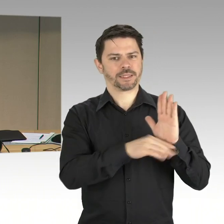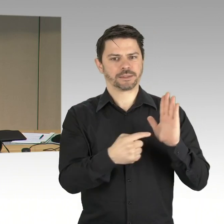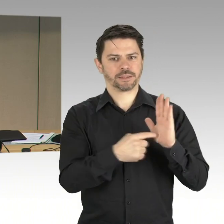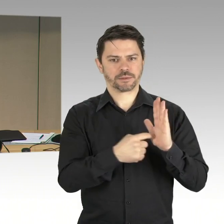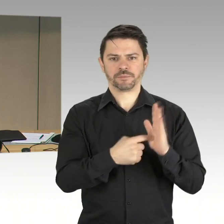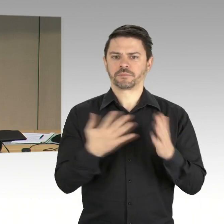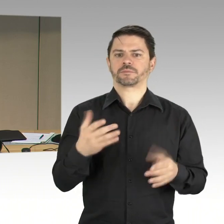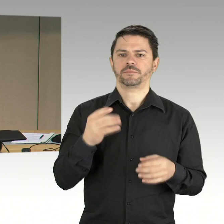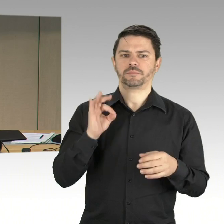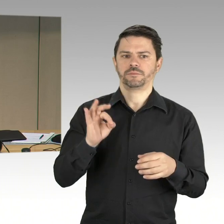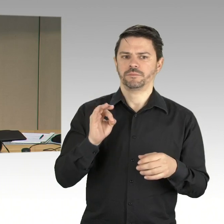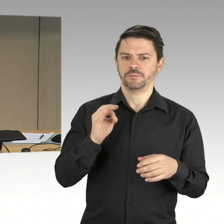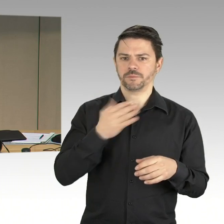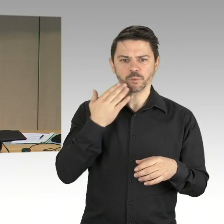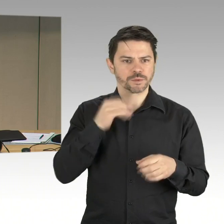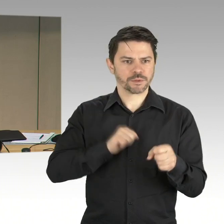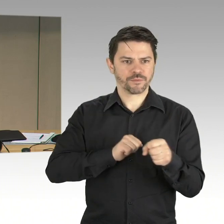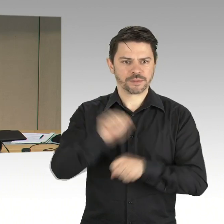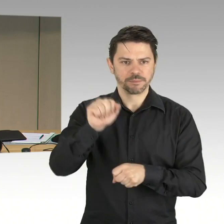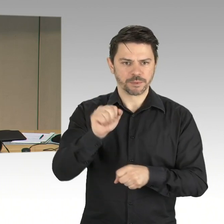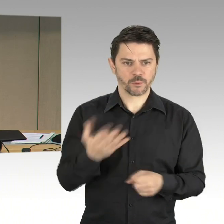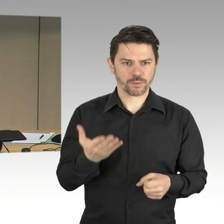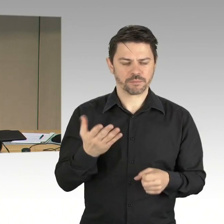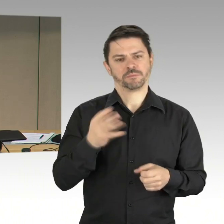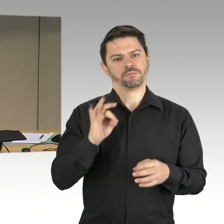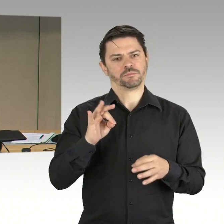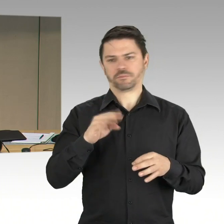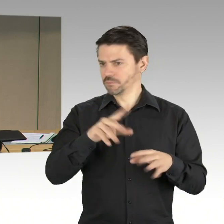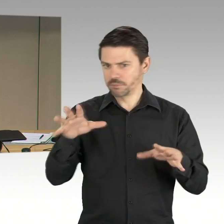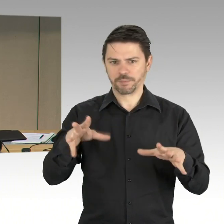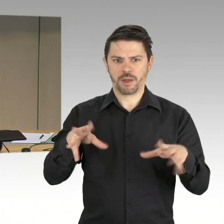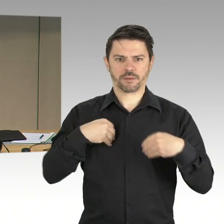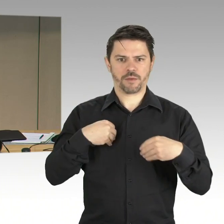Herr Senator Geisel wird während der Plenarsitzung mehrfach abwesend sein wegen Terminen